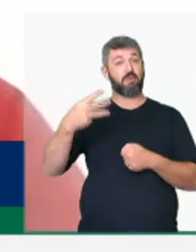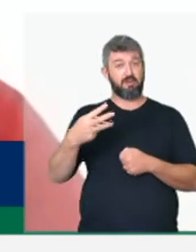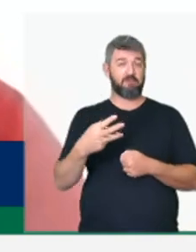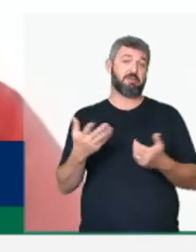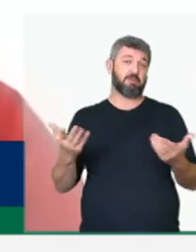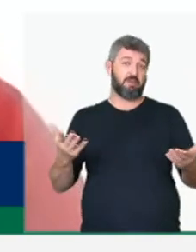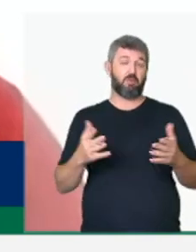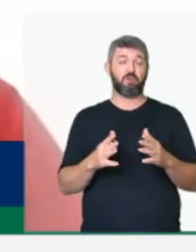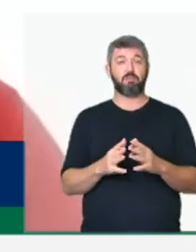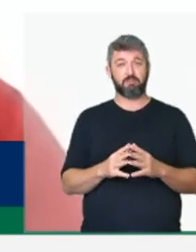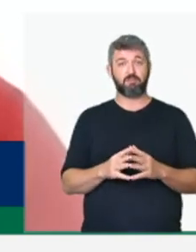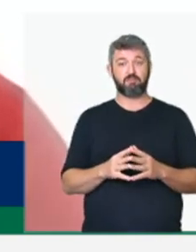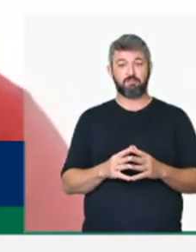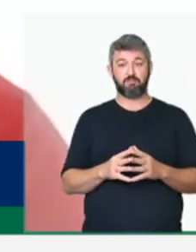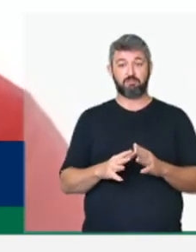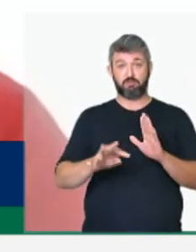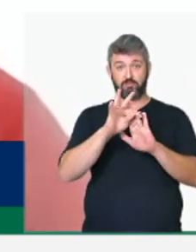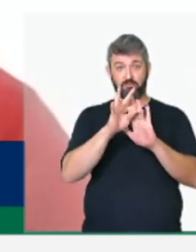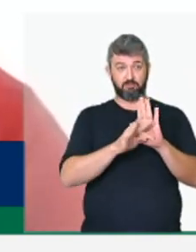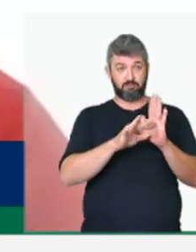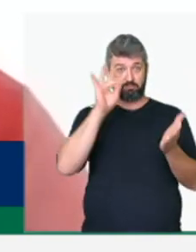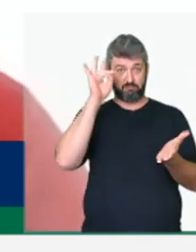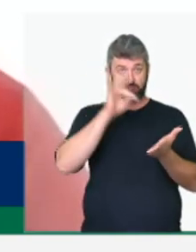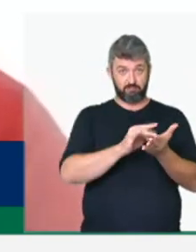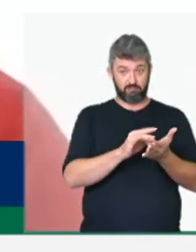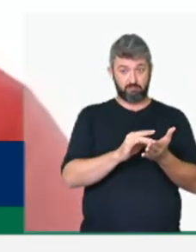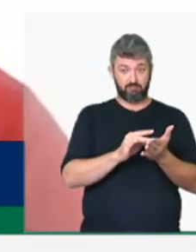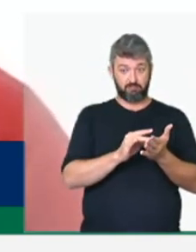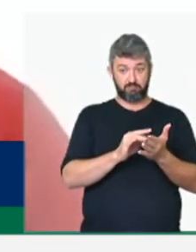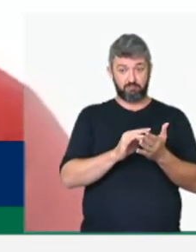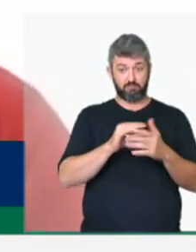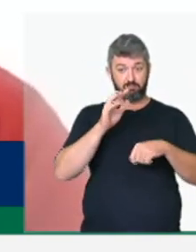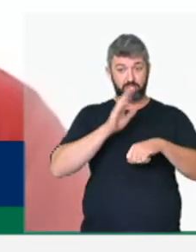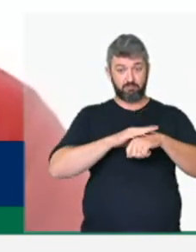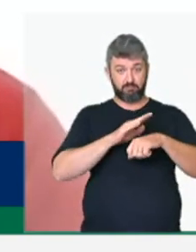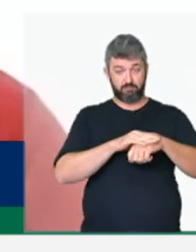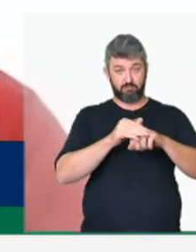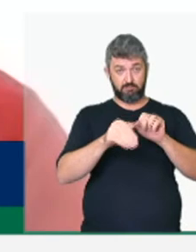GOVERNO ESTIPULOU E... QUE HAVERIA A POSSIBILIDADE DE